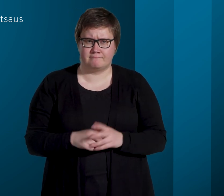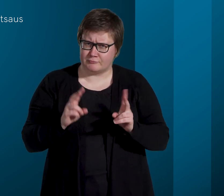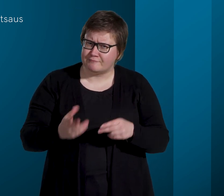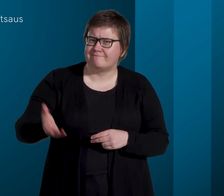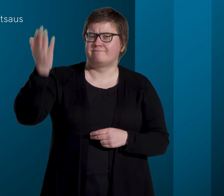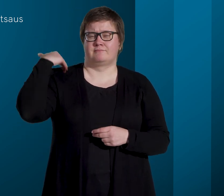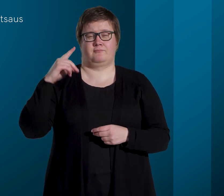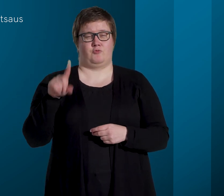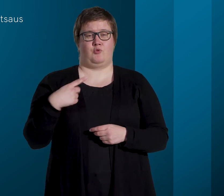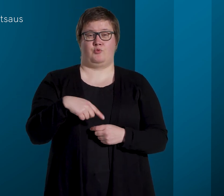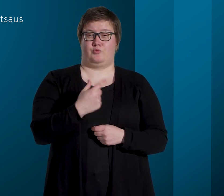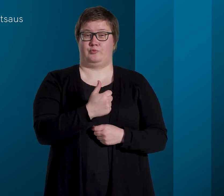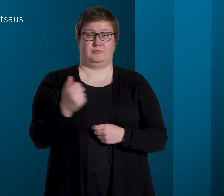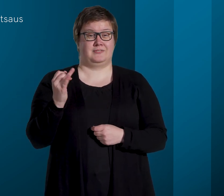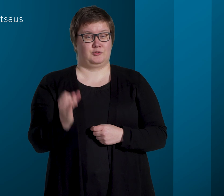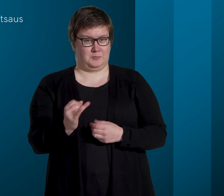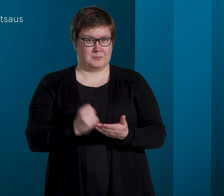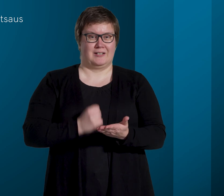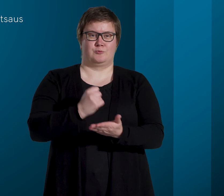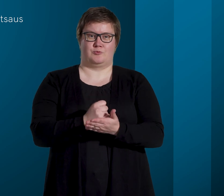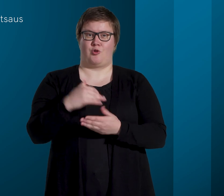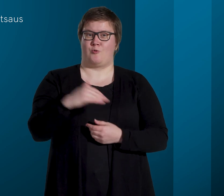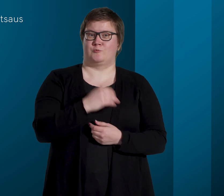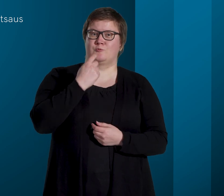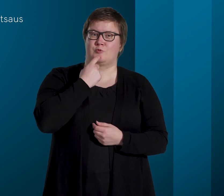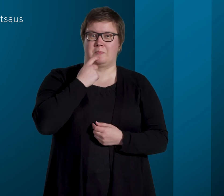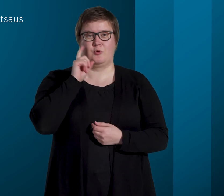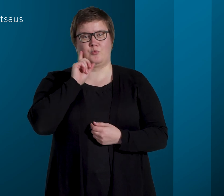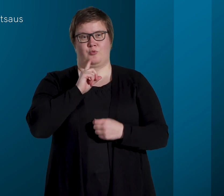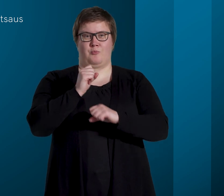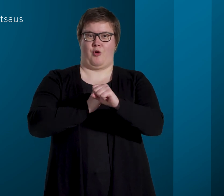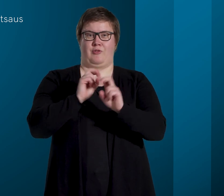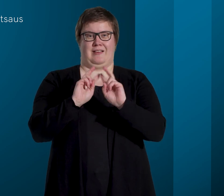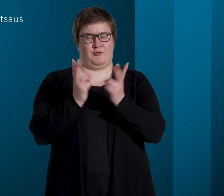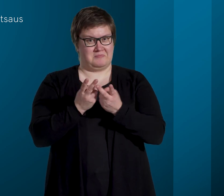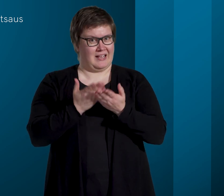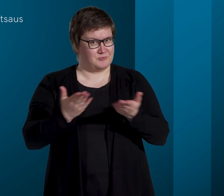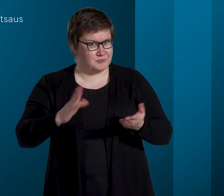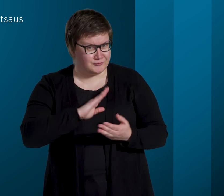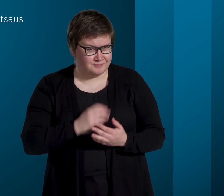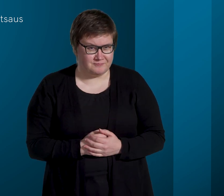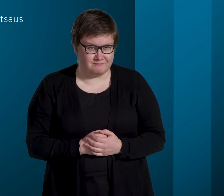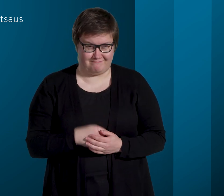Lisäksi esitellään vuonna 1970 perustettu Lounais-Suomen Kuurojen Moottorikerho, -